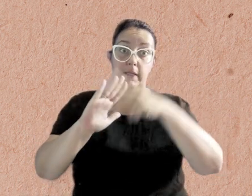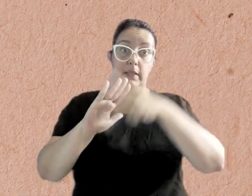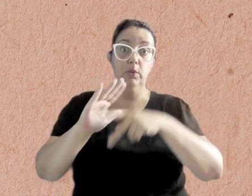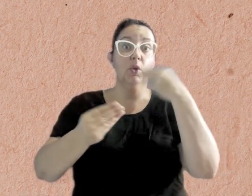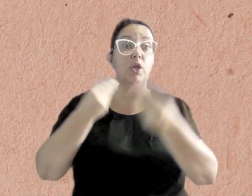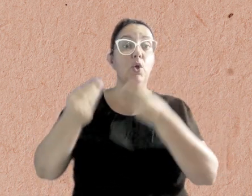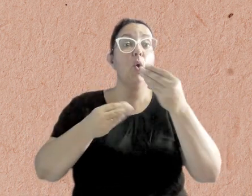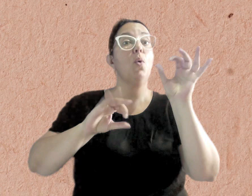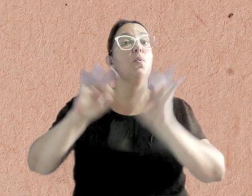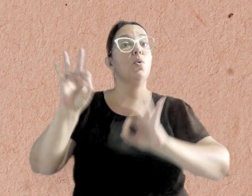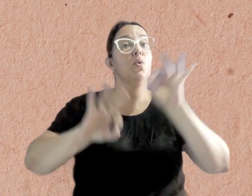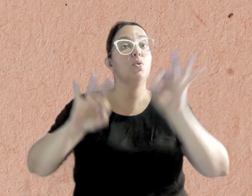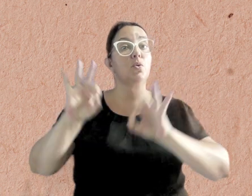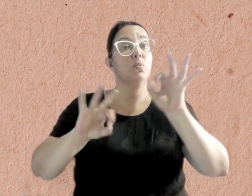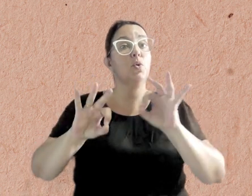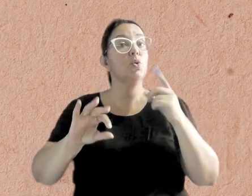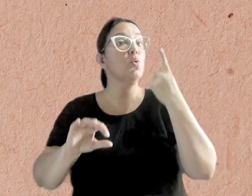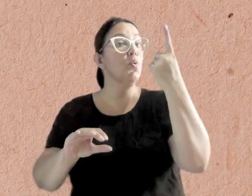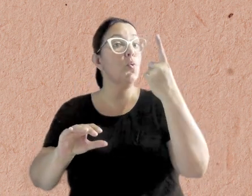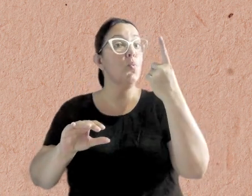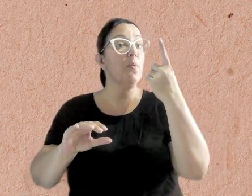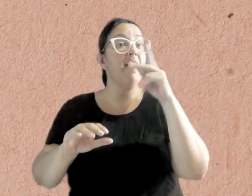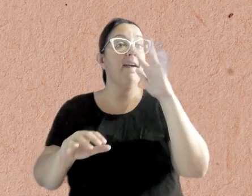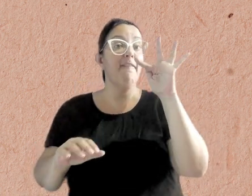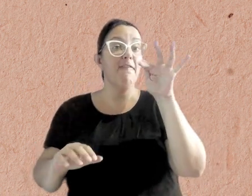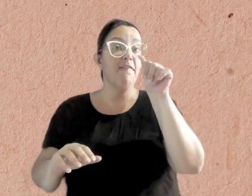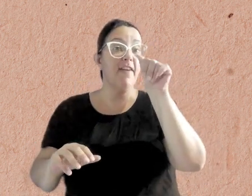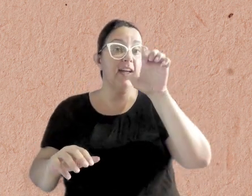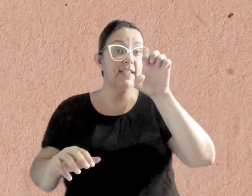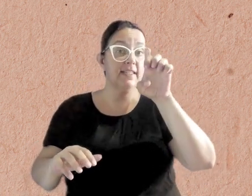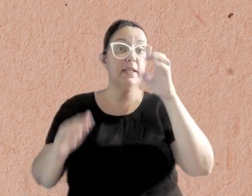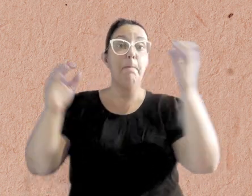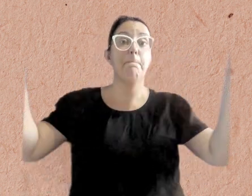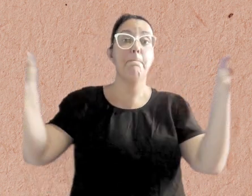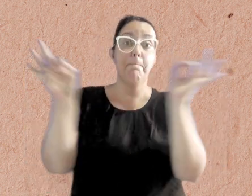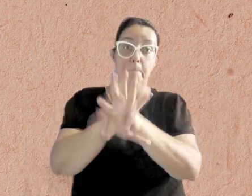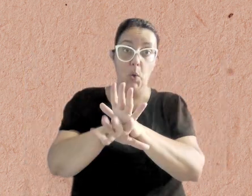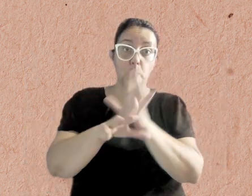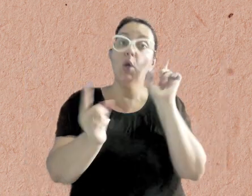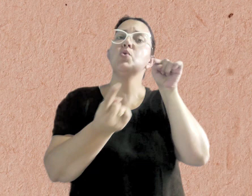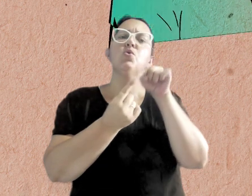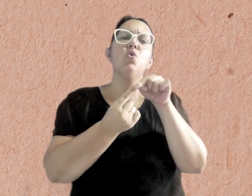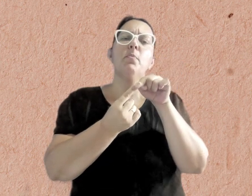e o fato dos projetos terem ao menos 1 fase concluída. Para atender seus objetivos,